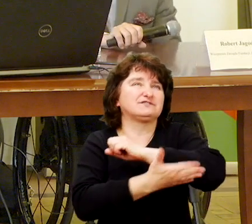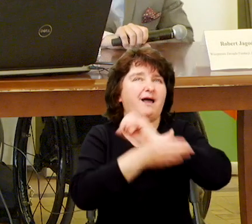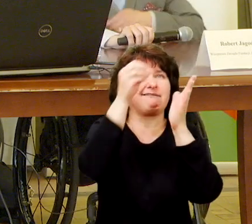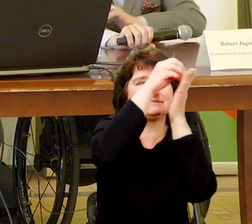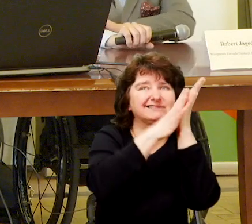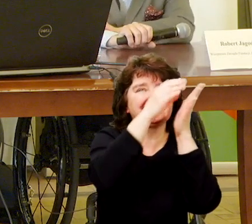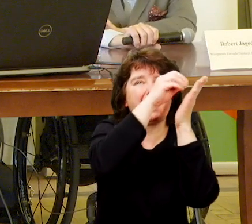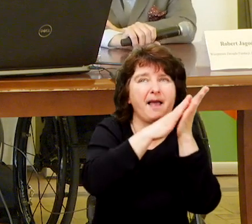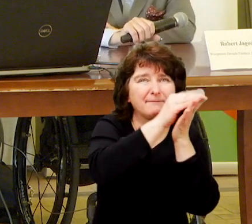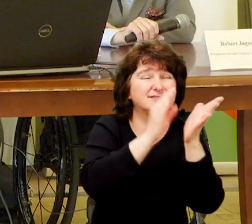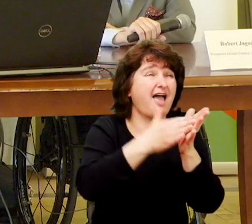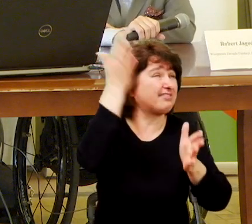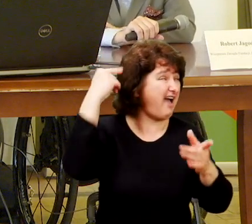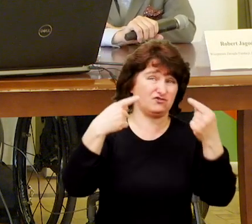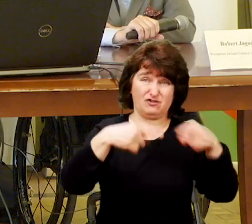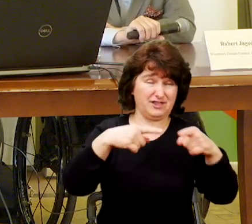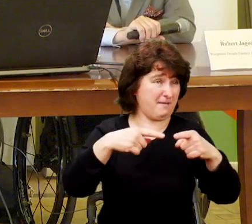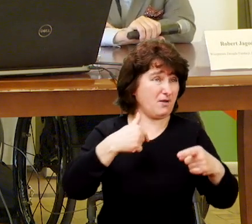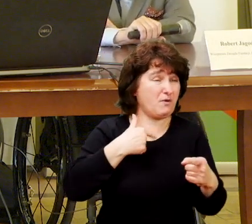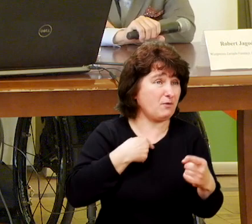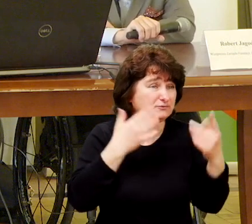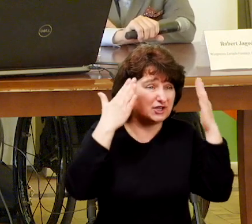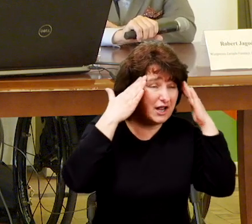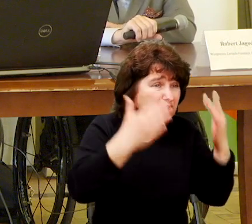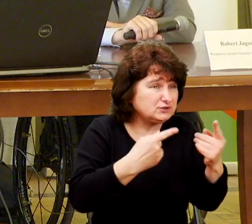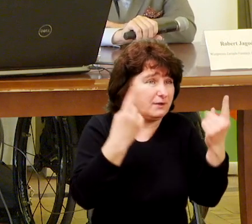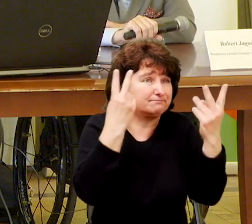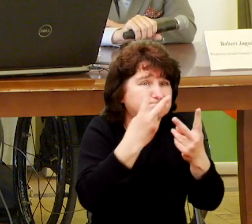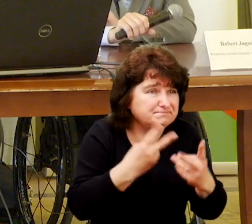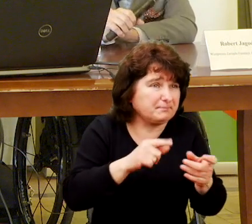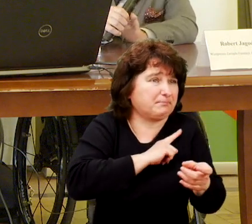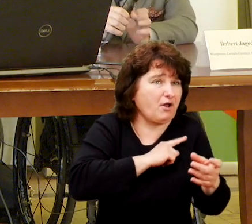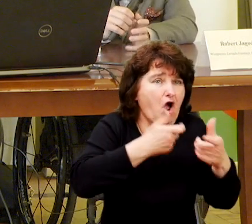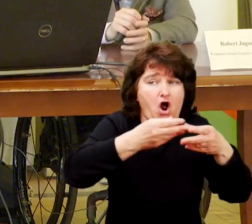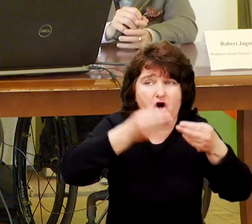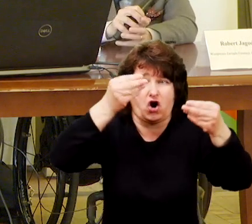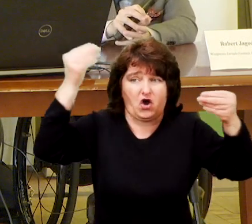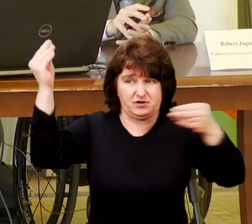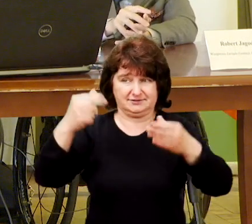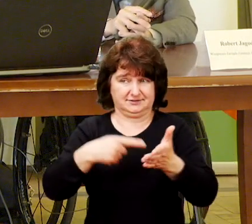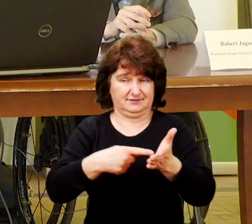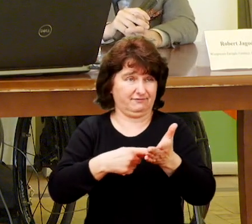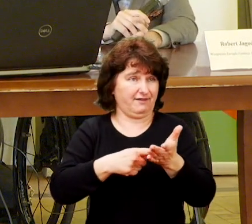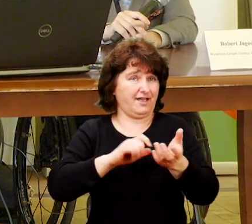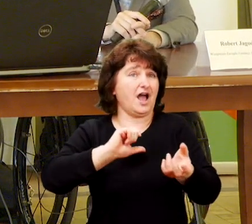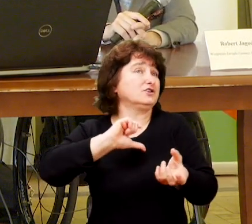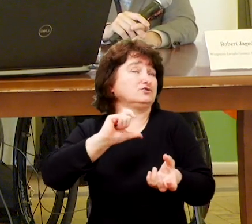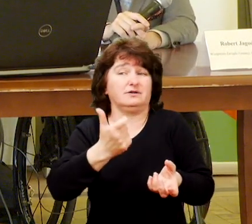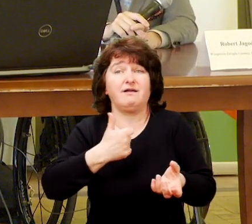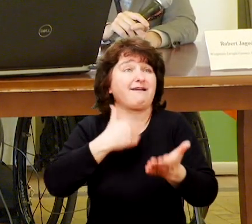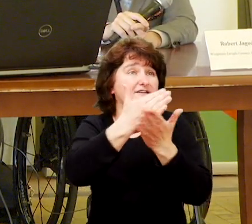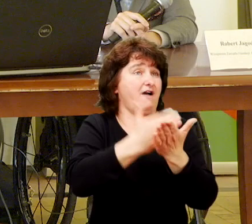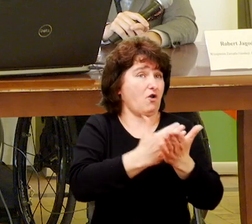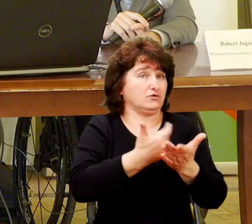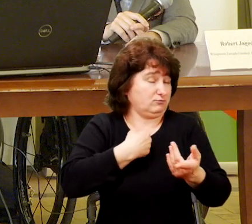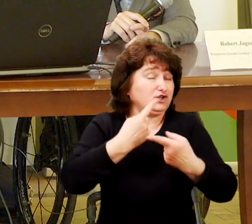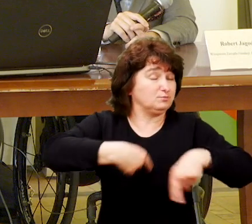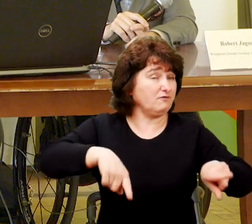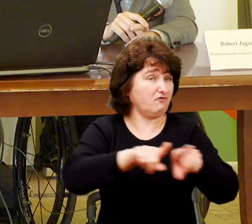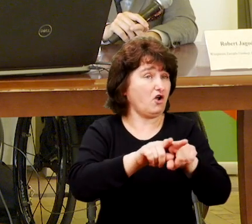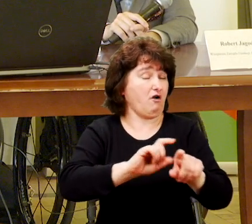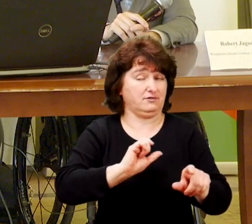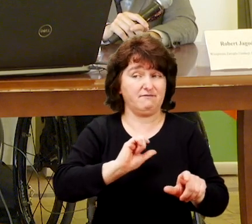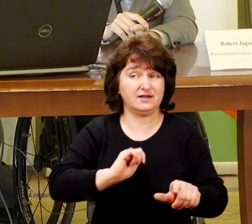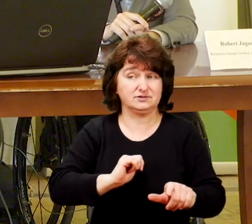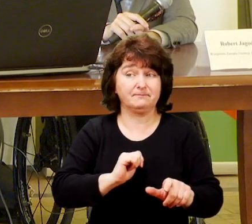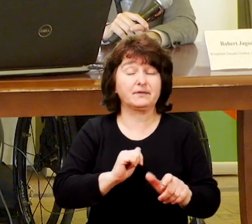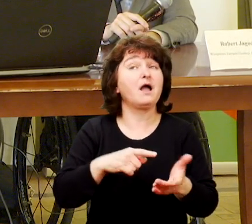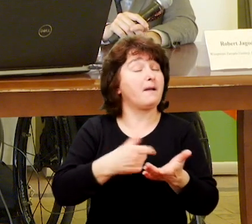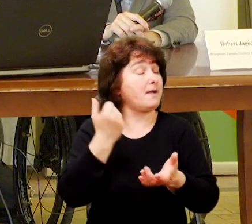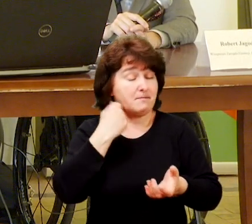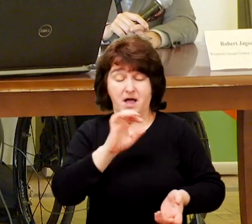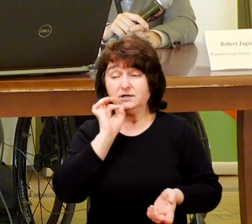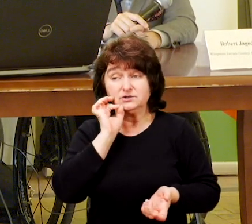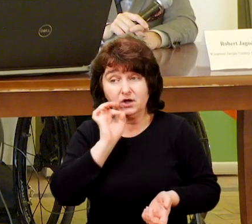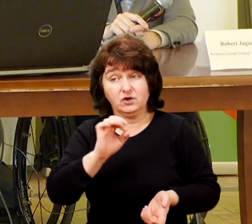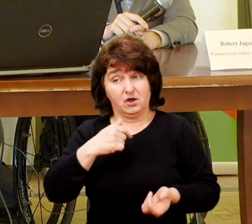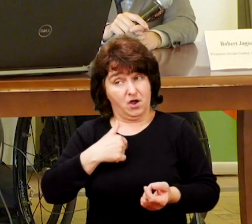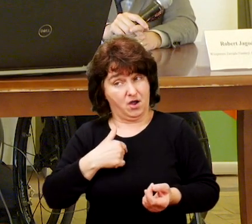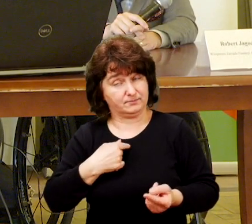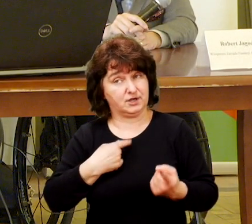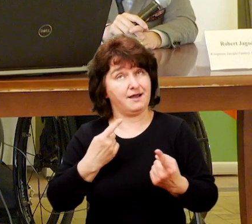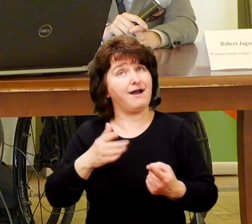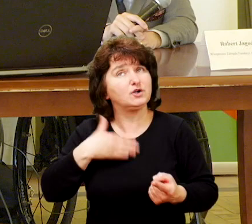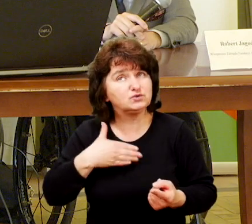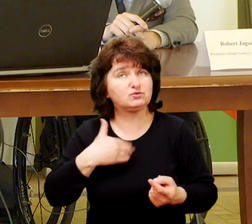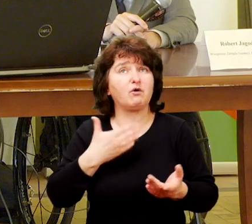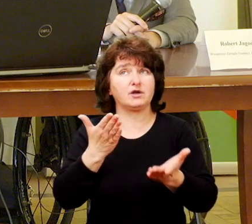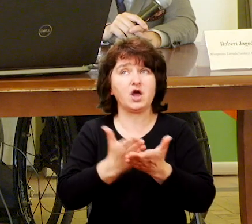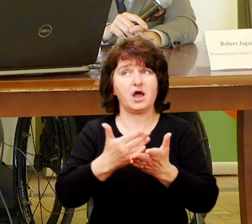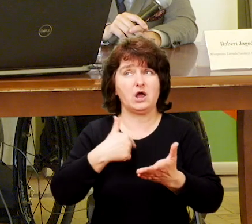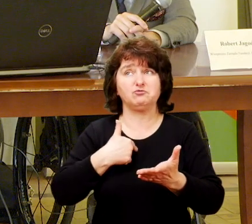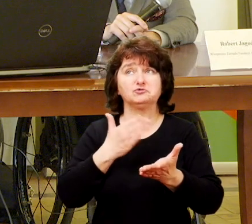Musieliśmy się rozwijać, odpowiadać na to, jakie są nam warunki stawiane. To bardzo dobrze, bo też myślę że staliśmy się naprawdę bardzo profesjonalni.